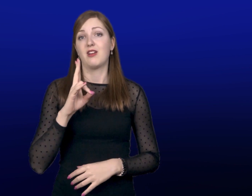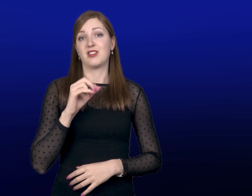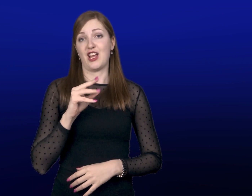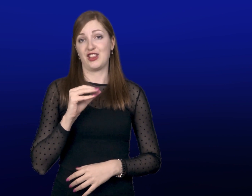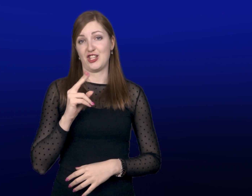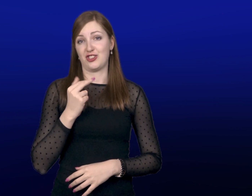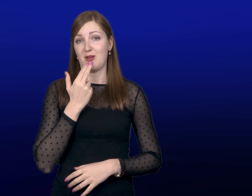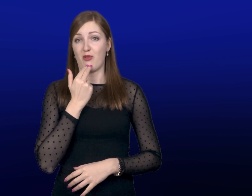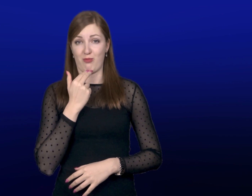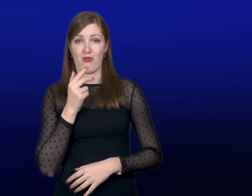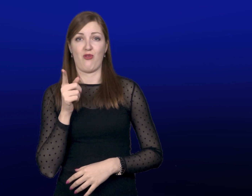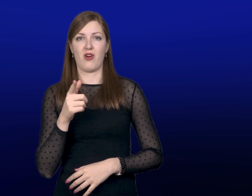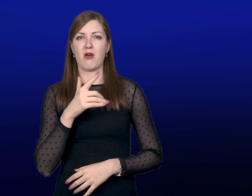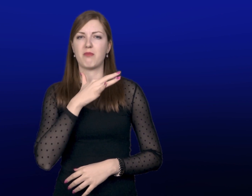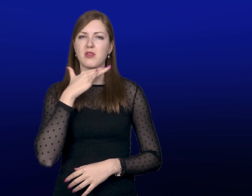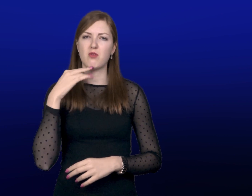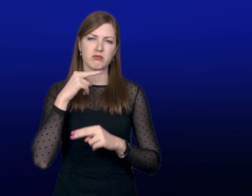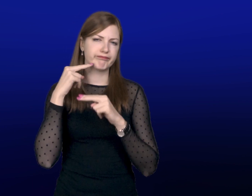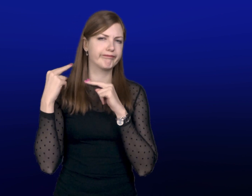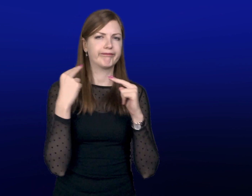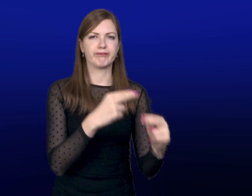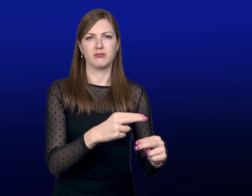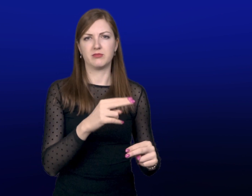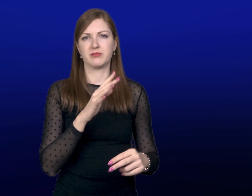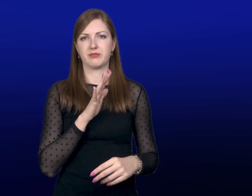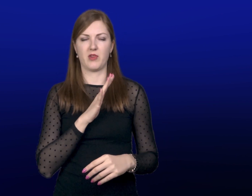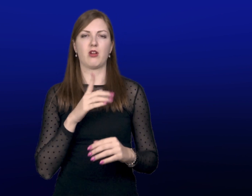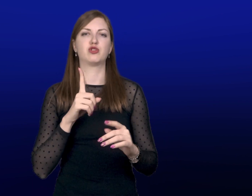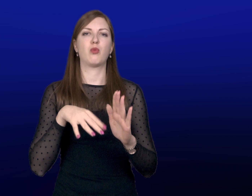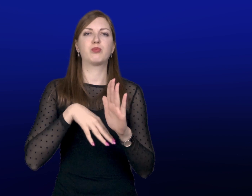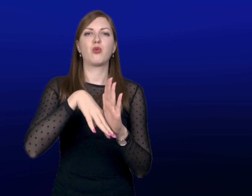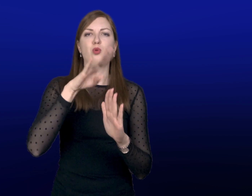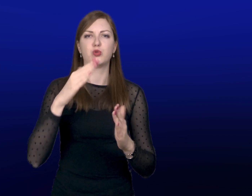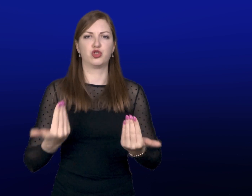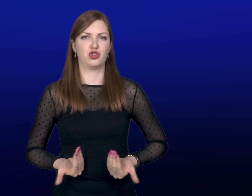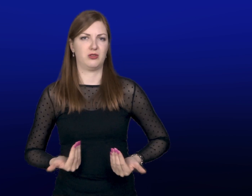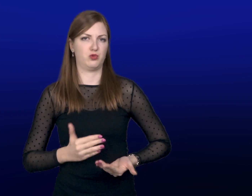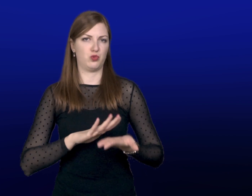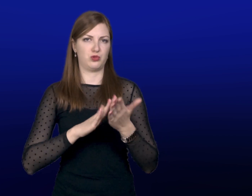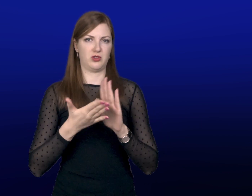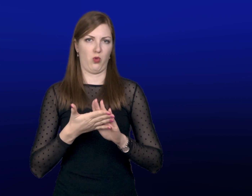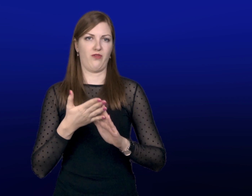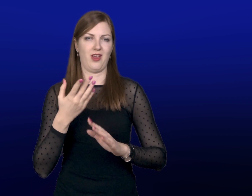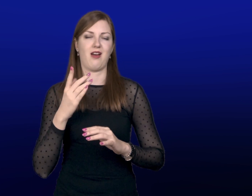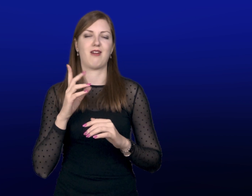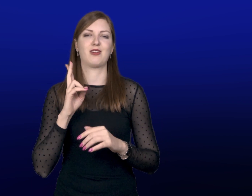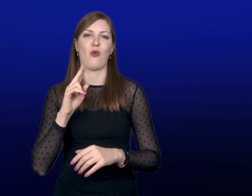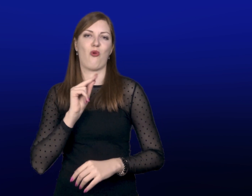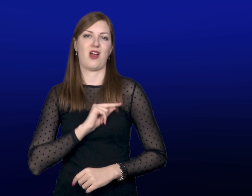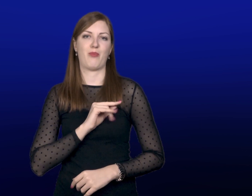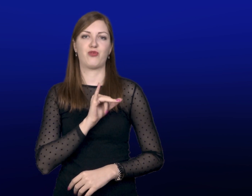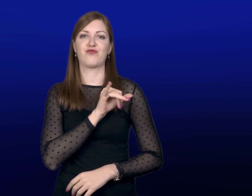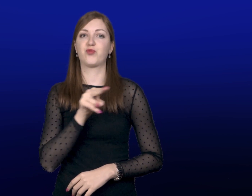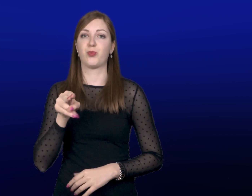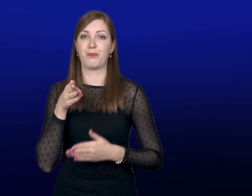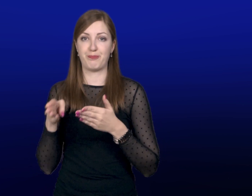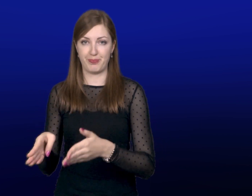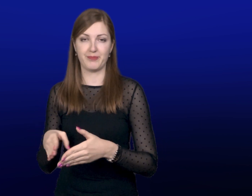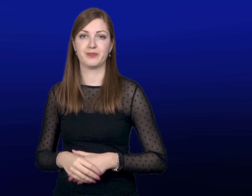Надежда Васильевна много внимания уделяла улучшению жилищных условий работников предприятия,